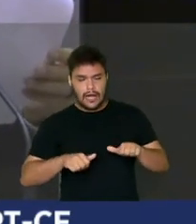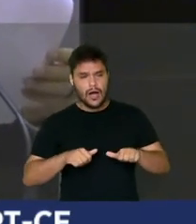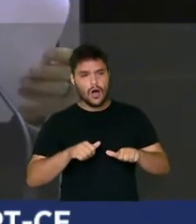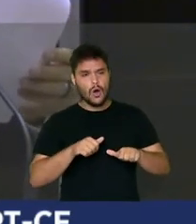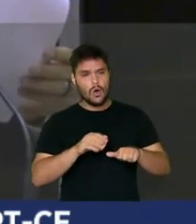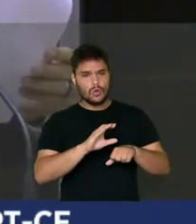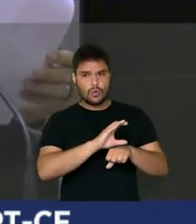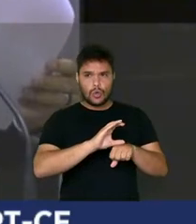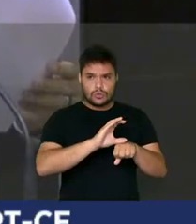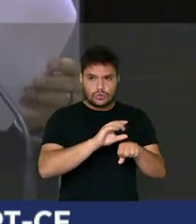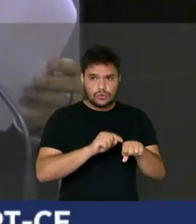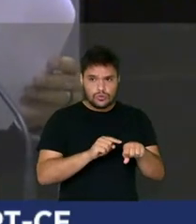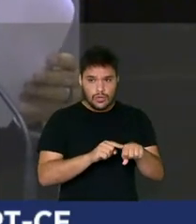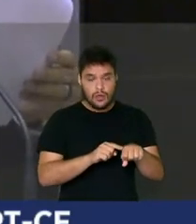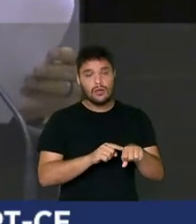DOS DEPUTADOS, O EXAME DA CONSTITUCIONALIDADE... A